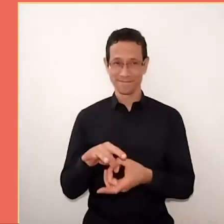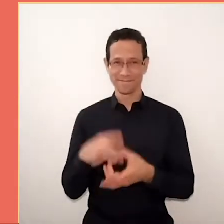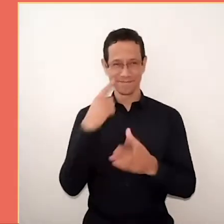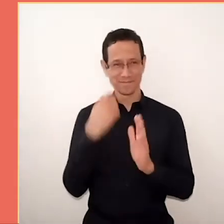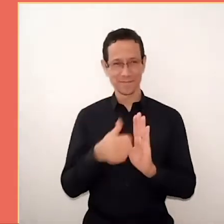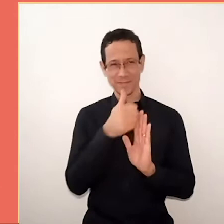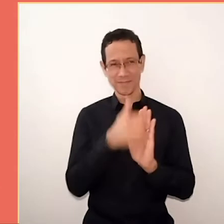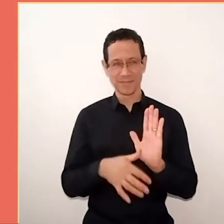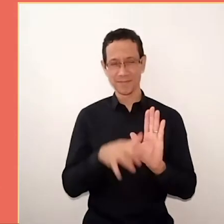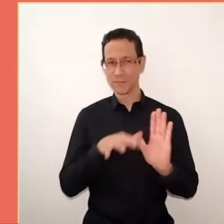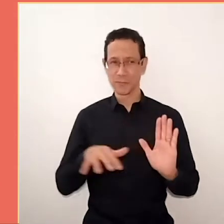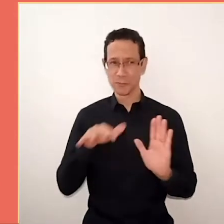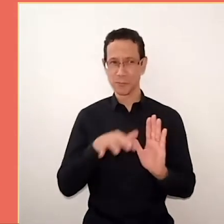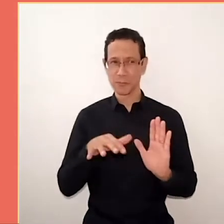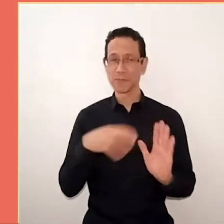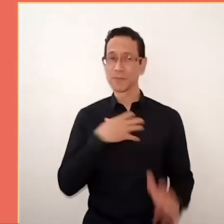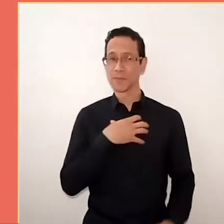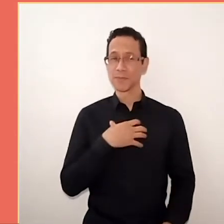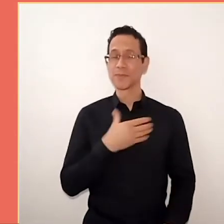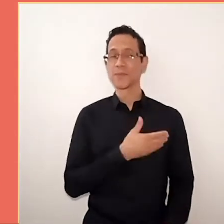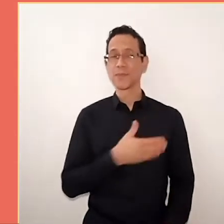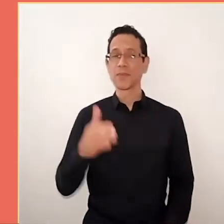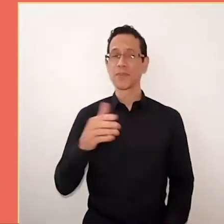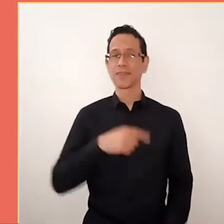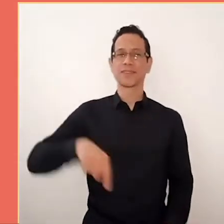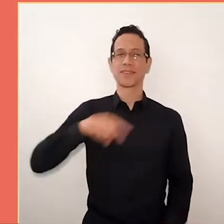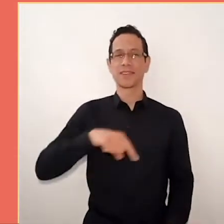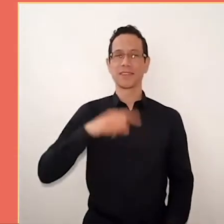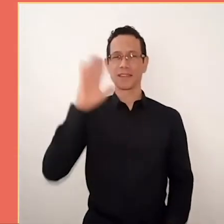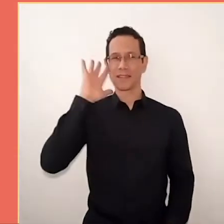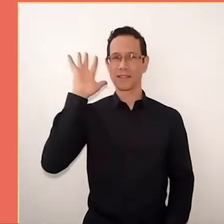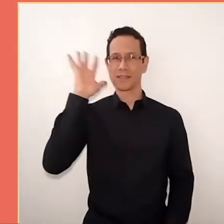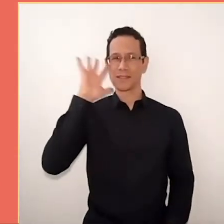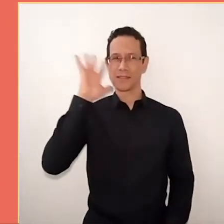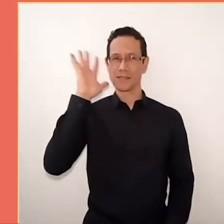eu queria que a gente começasse a pensar um pouquinho